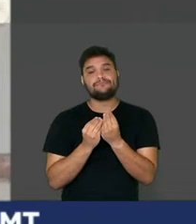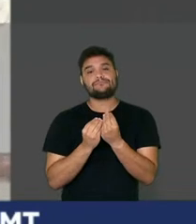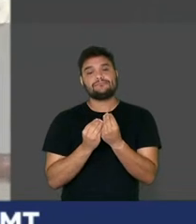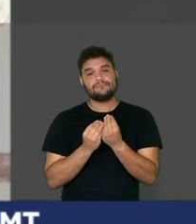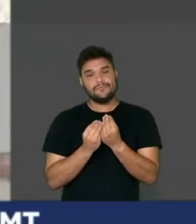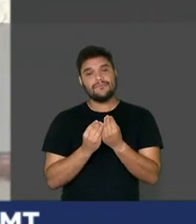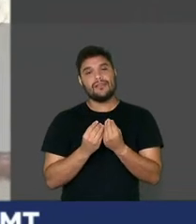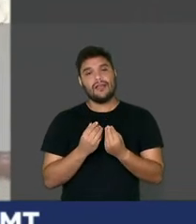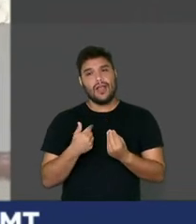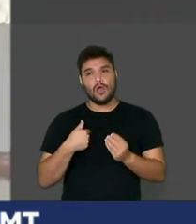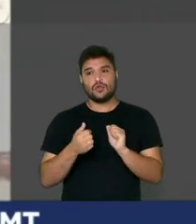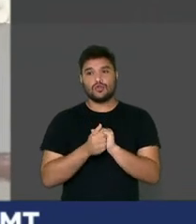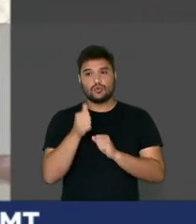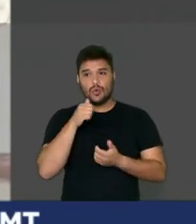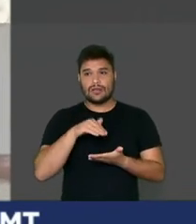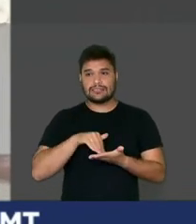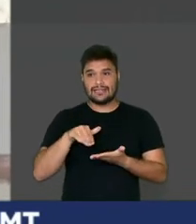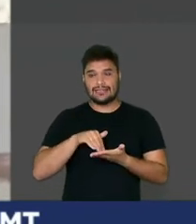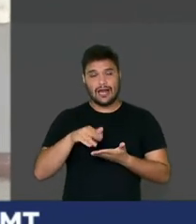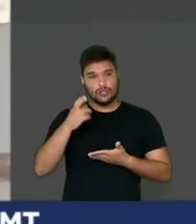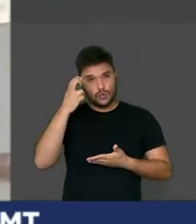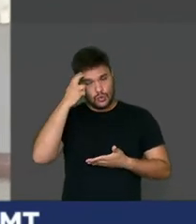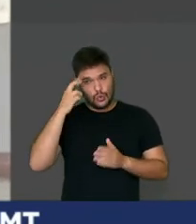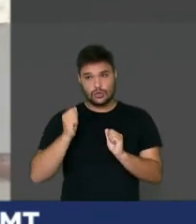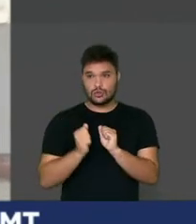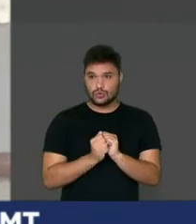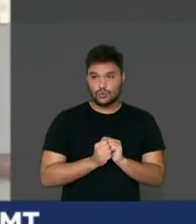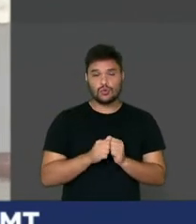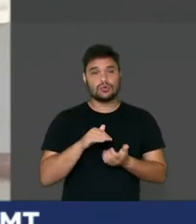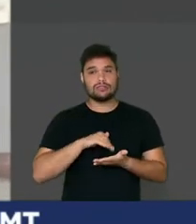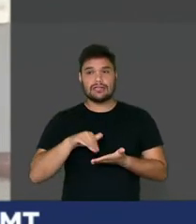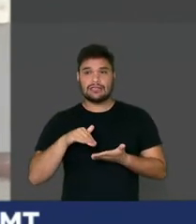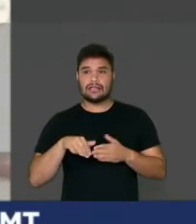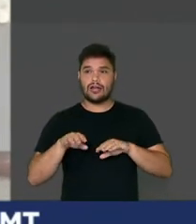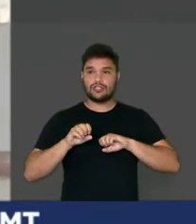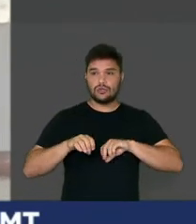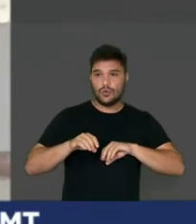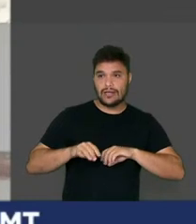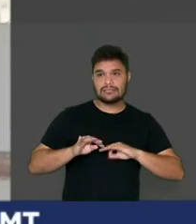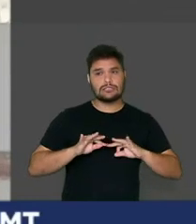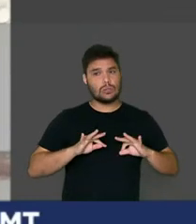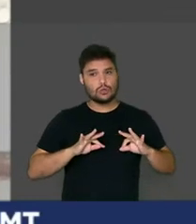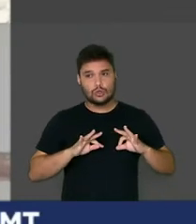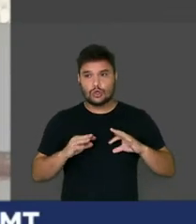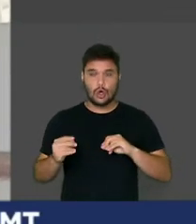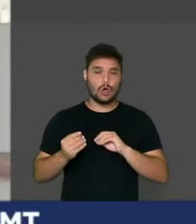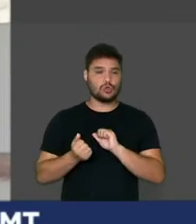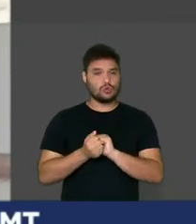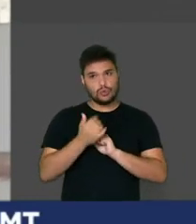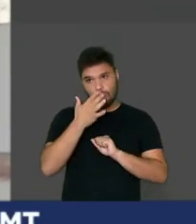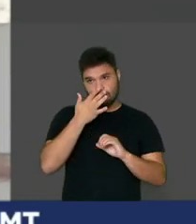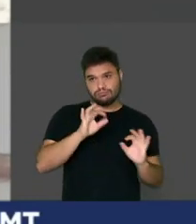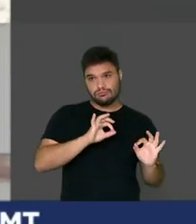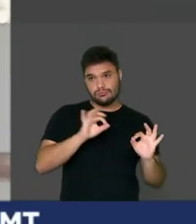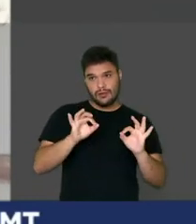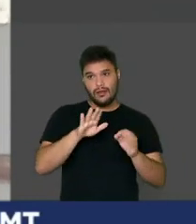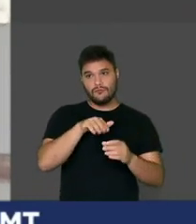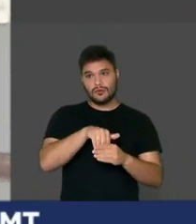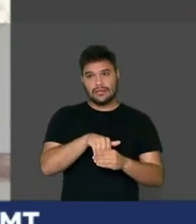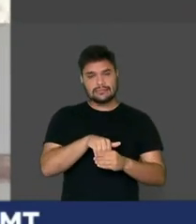DE MATO GROSSO, FAZEM UM LINDO FESTIVAL. SECRETÁRIA DE CULTURA DO MEU LADO, EU ESTOU COM SECRETÁRIO DE EDUCAÇÃO, TODOS ATENTOS E ACOMPANHANDO A